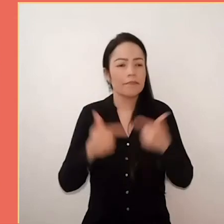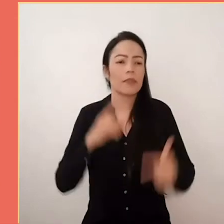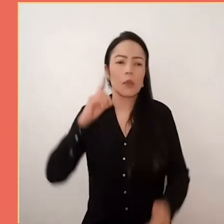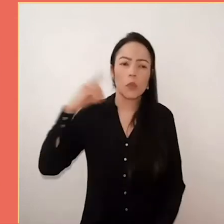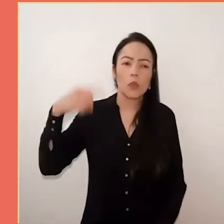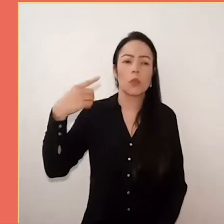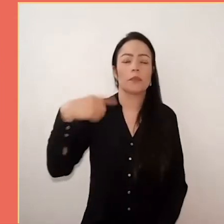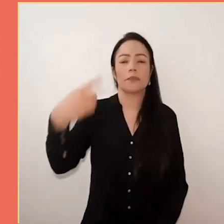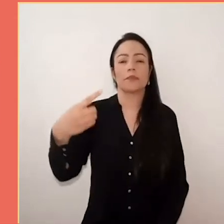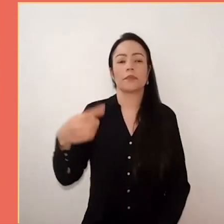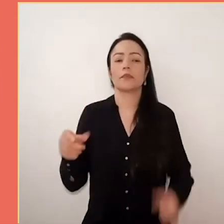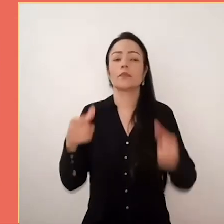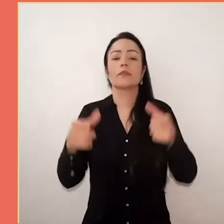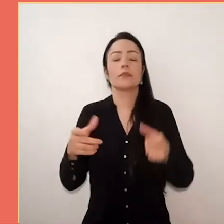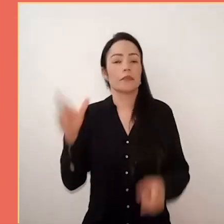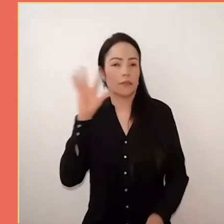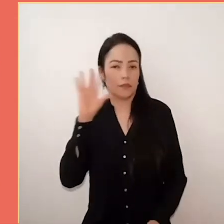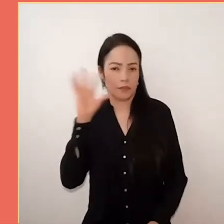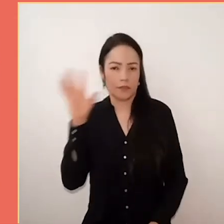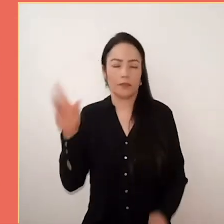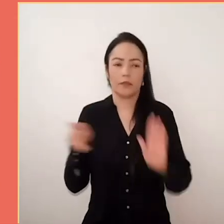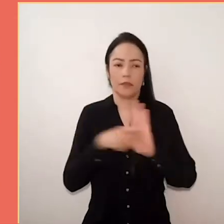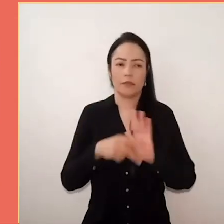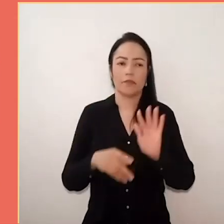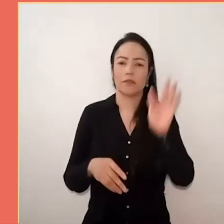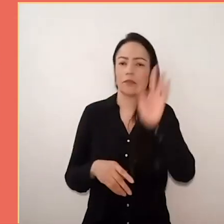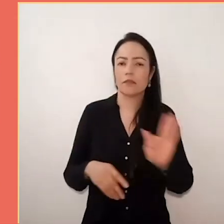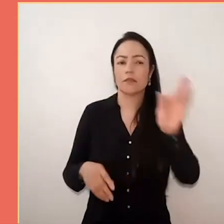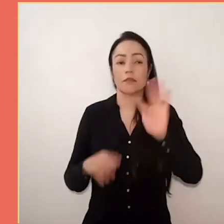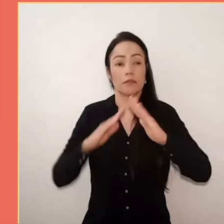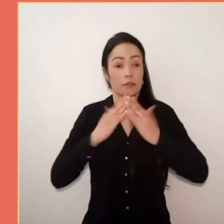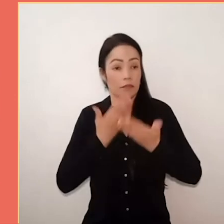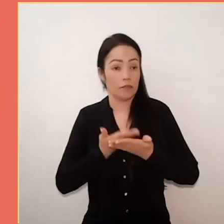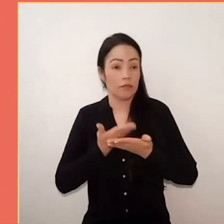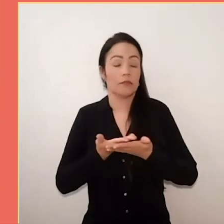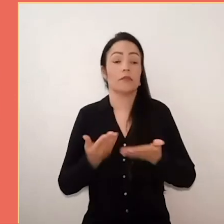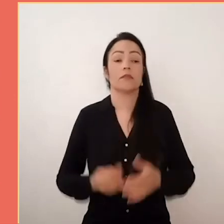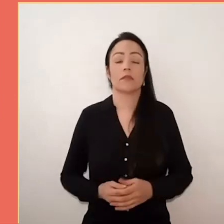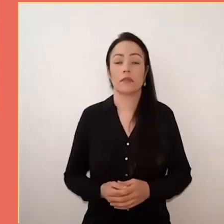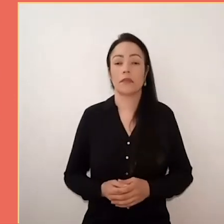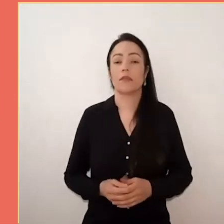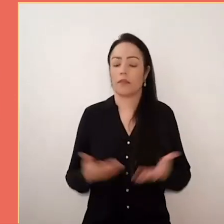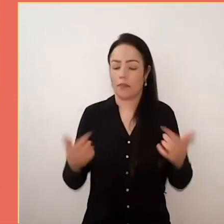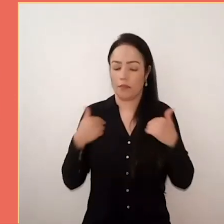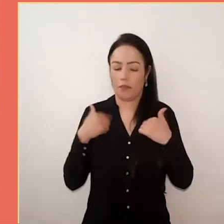nesse lugar de reflexão acadêmica, de reflexão escolar, então, pra mim uma educação libertadora